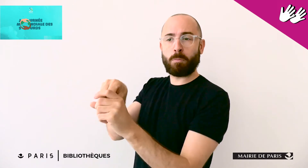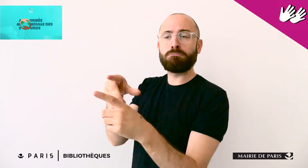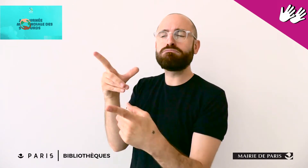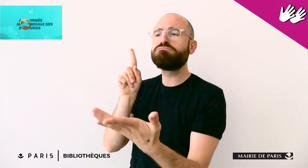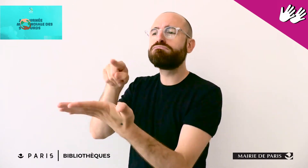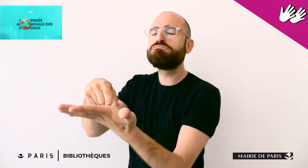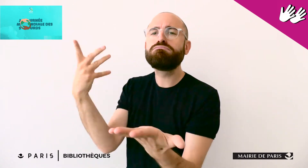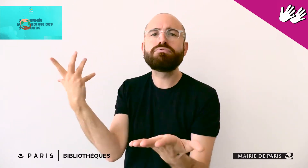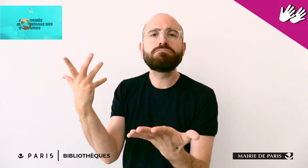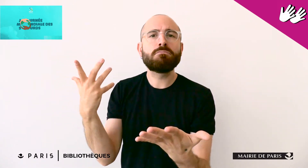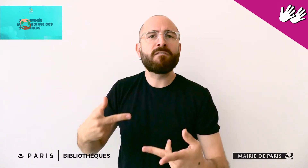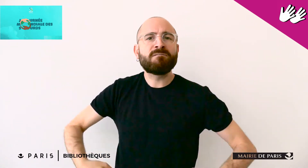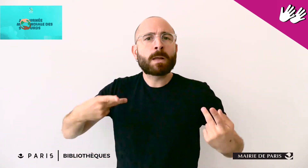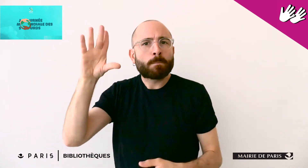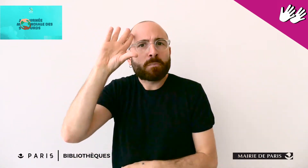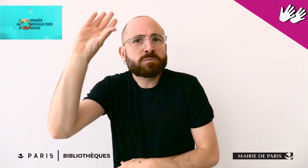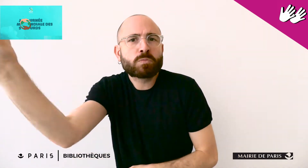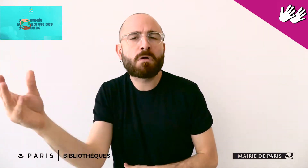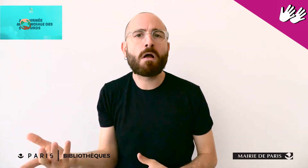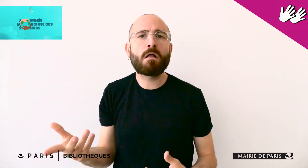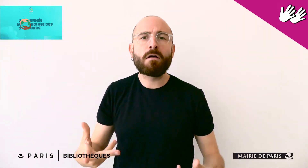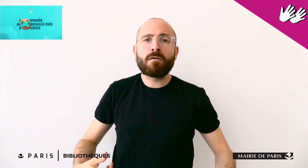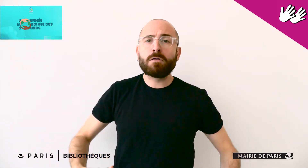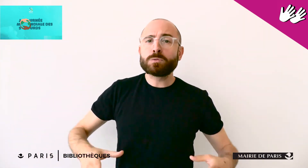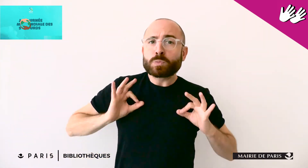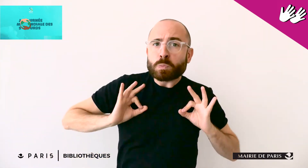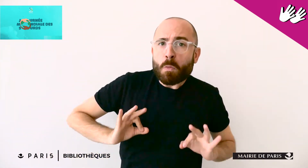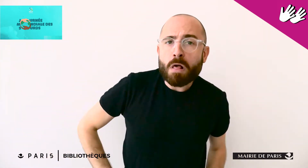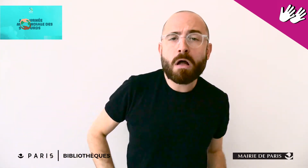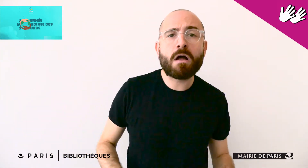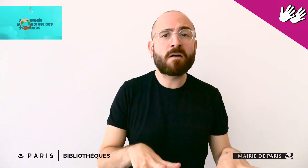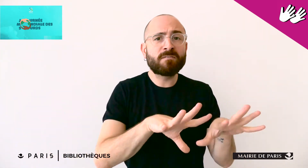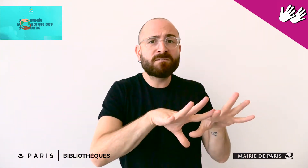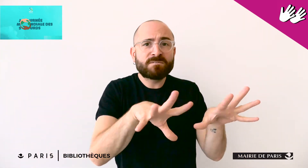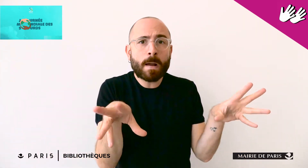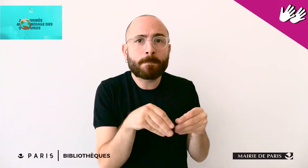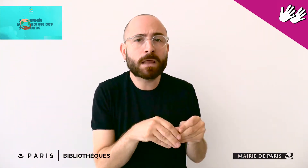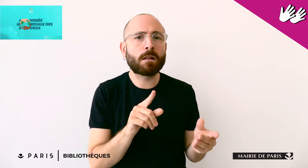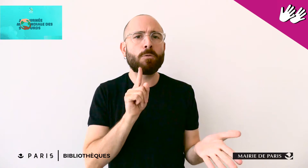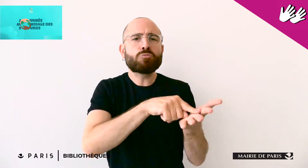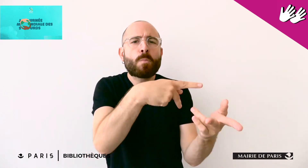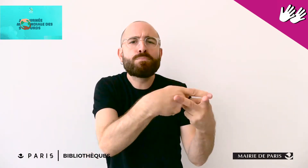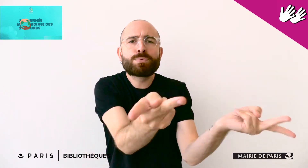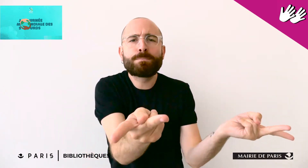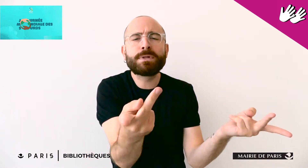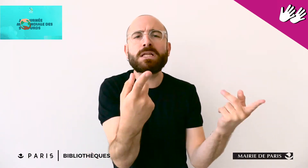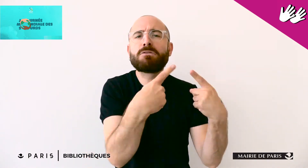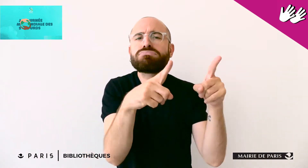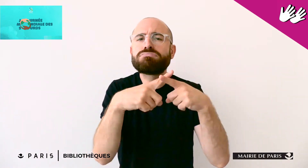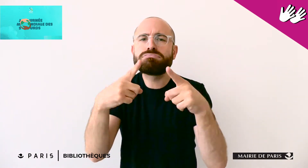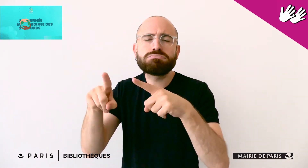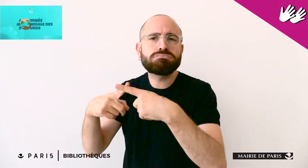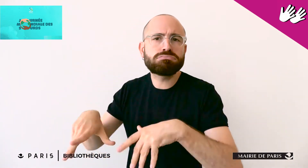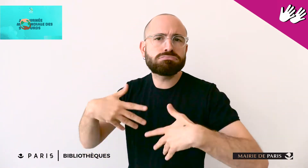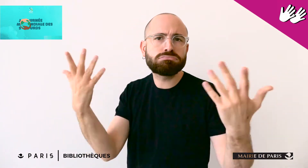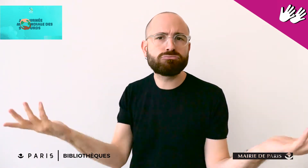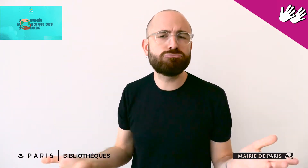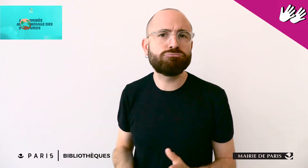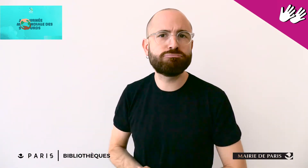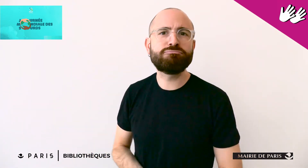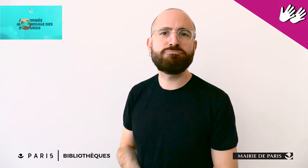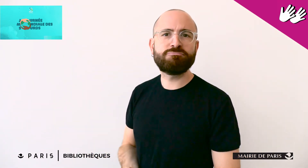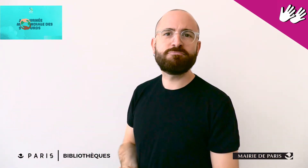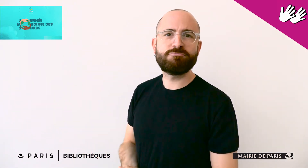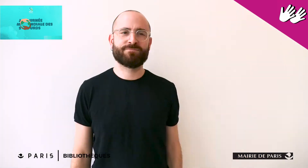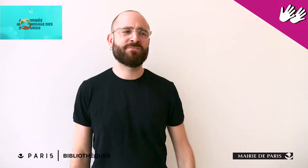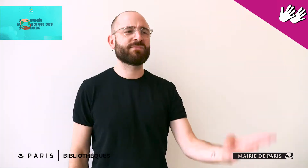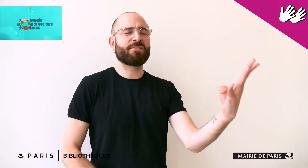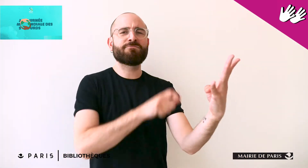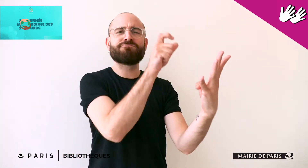de la place des Sourds à l’école, dans le monde du travail, de leurs interactions avec les services publics…